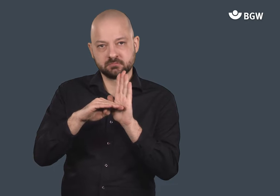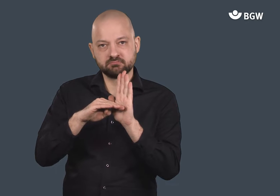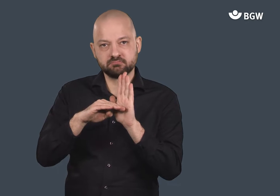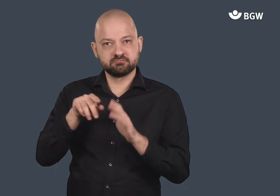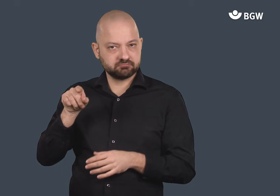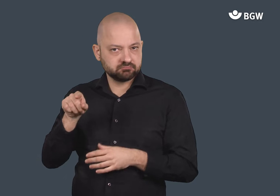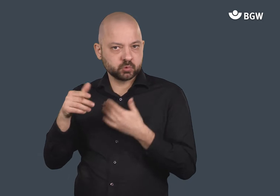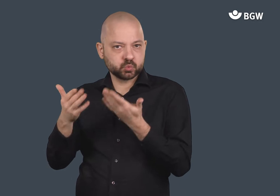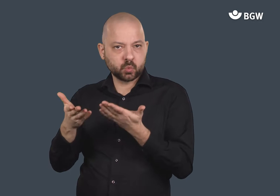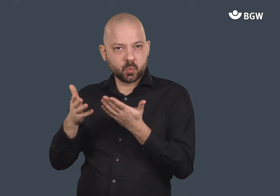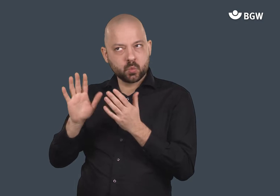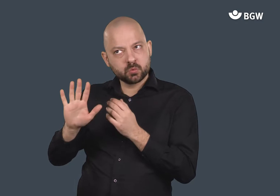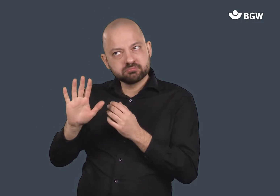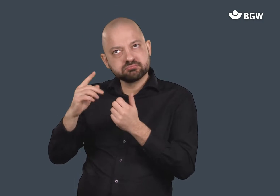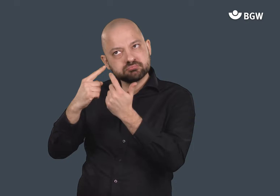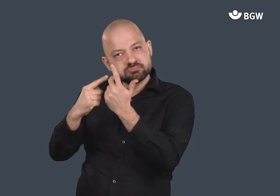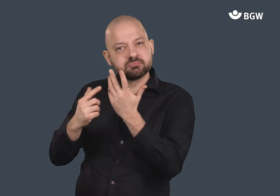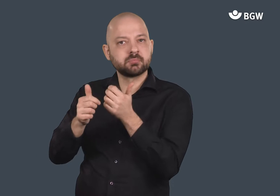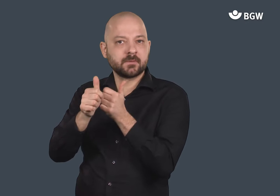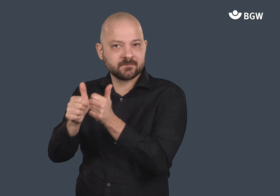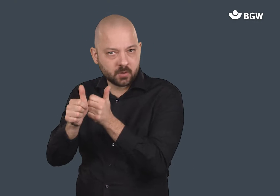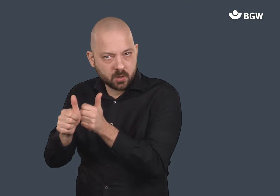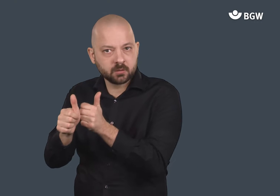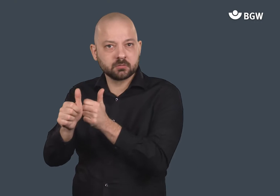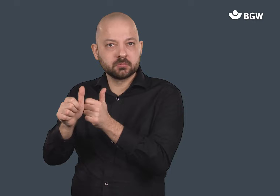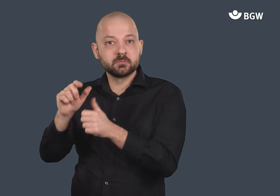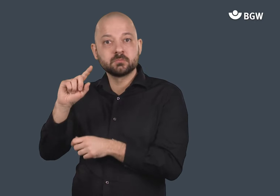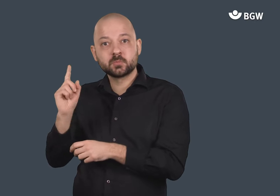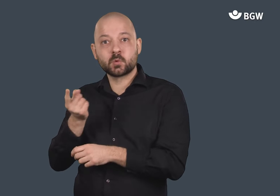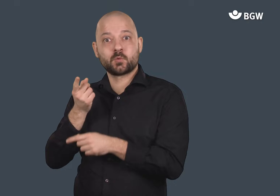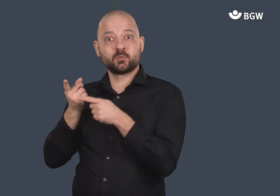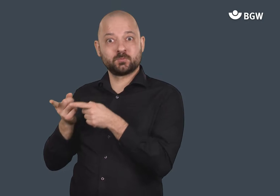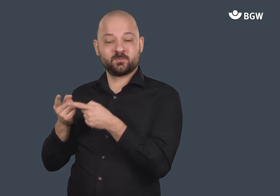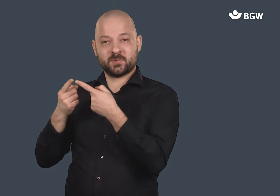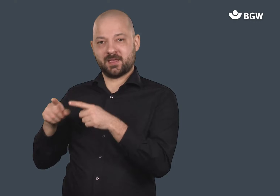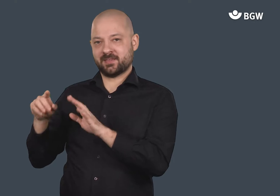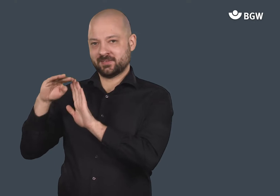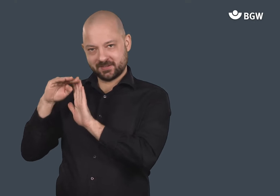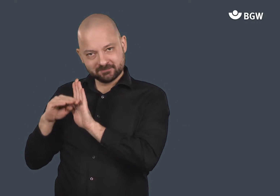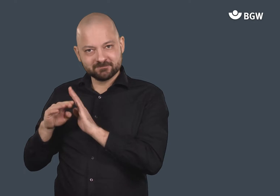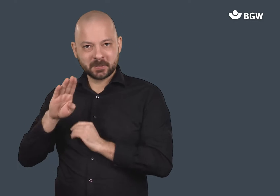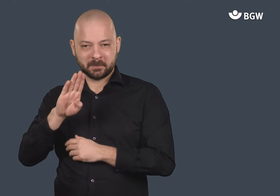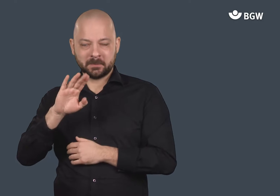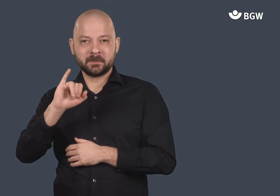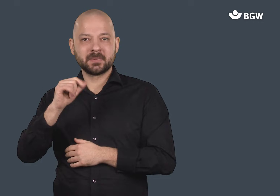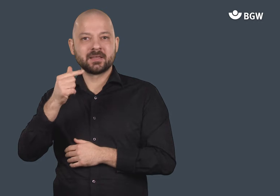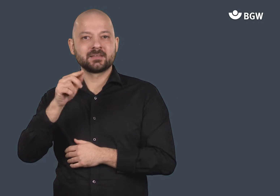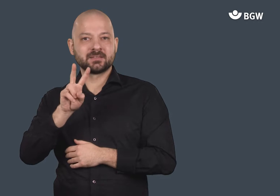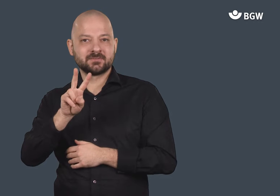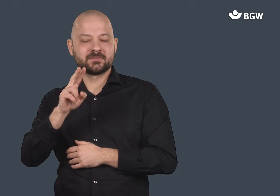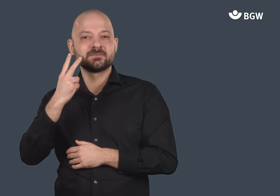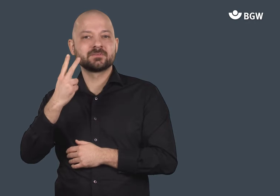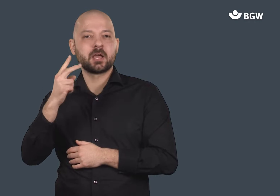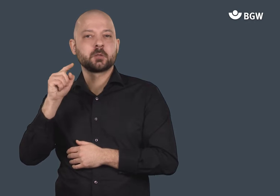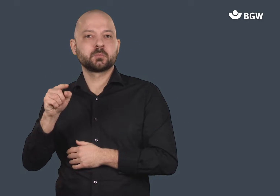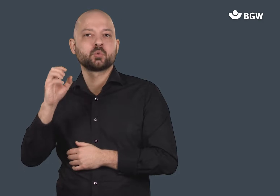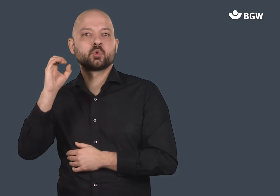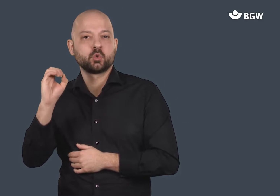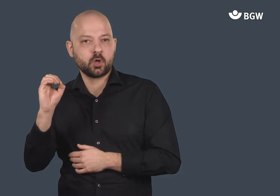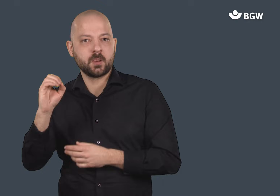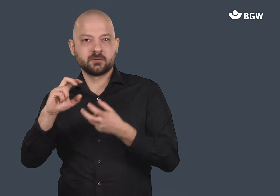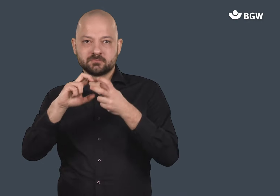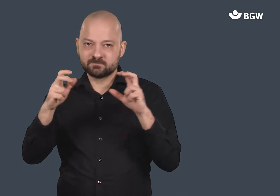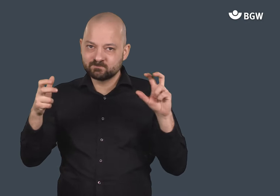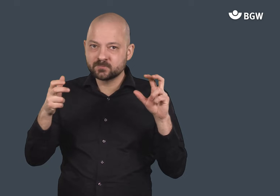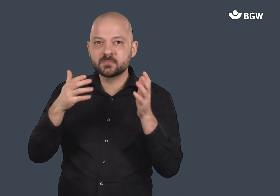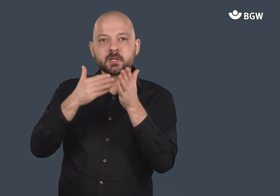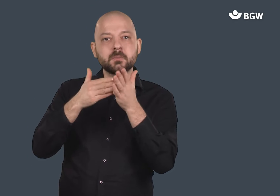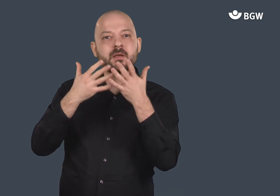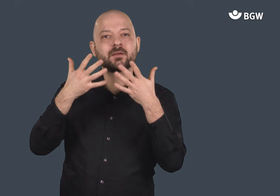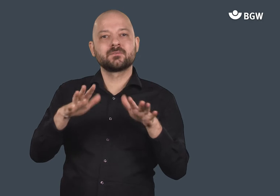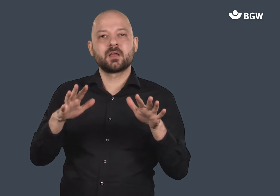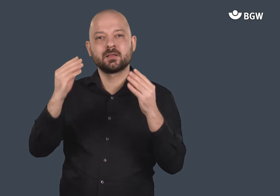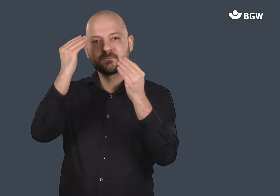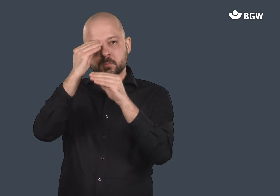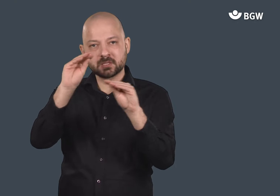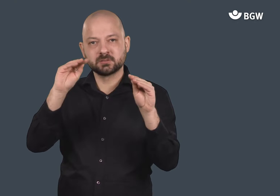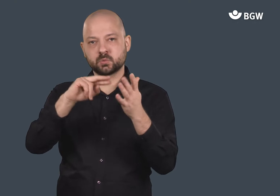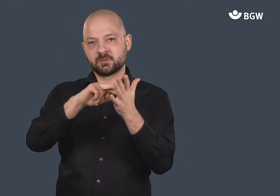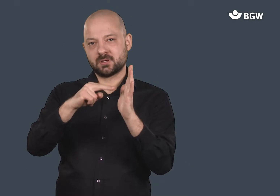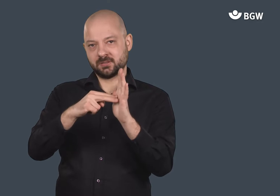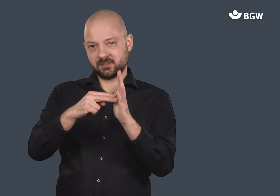(BGG) und der Barrierefreie Informationstechnik-